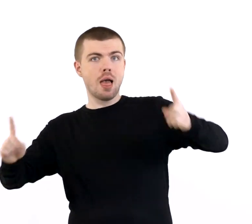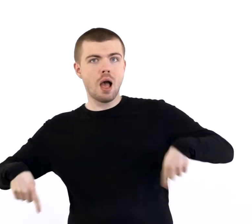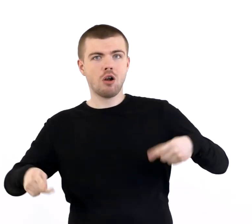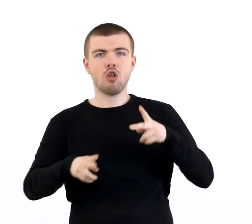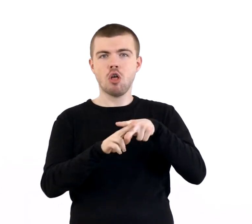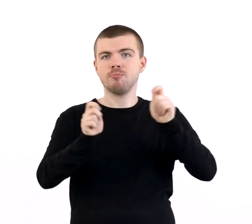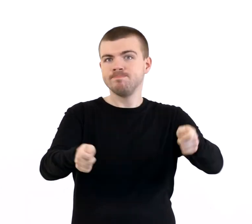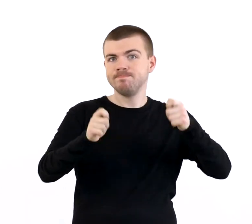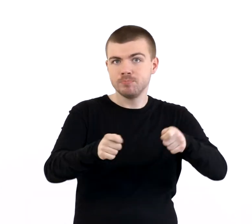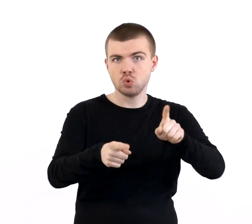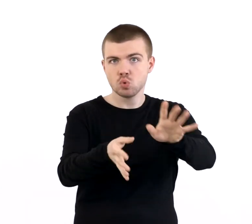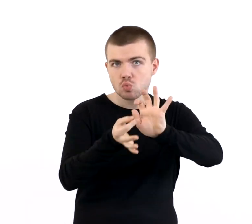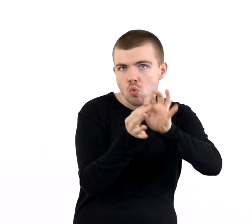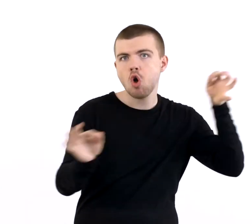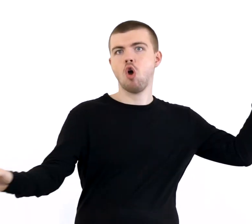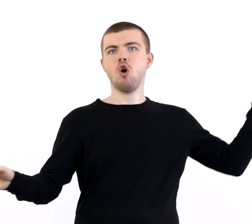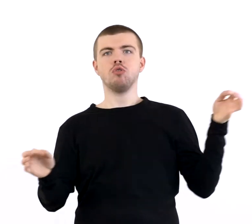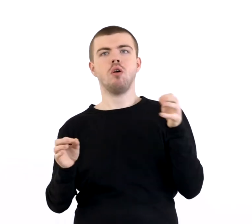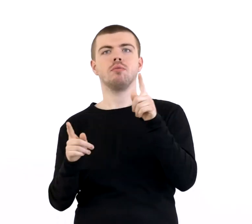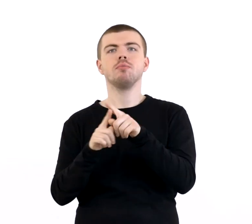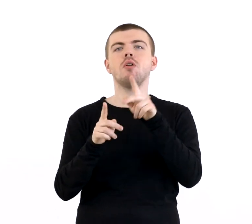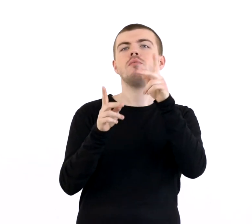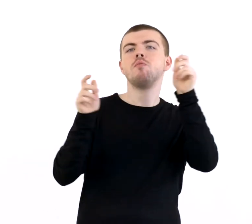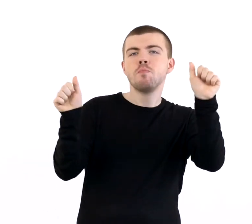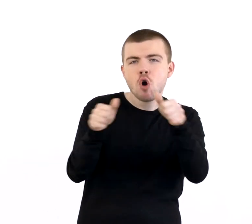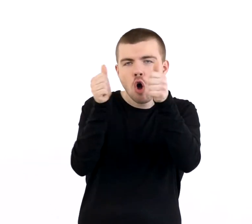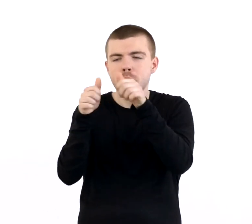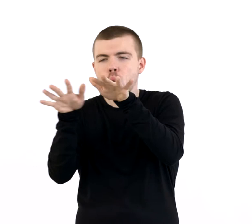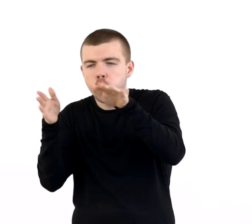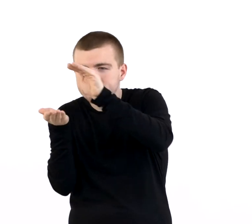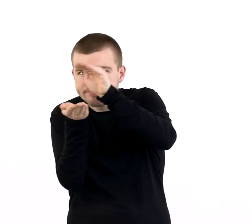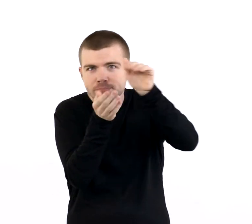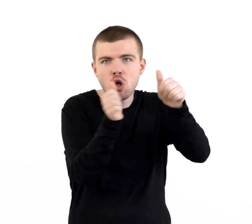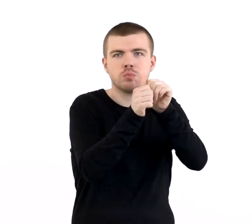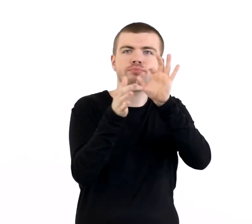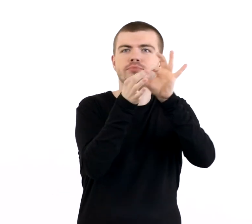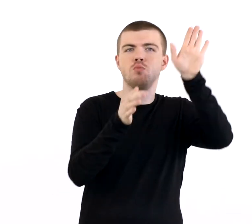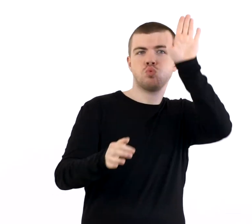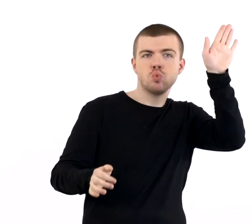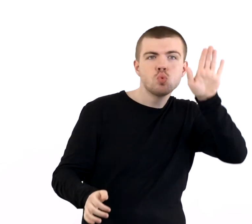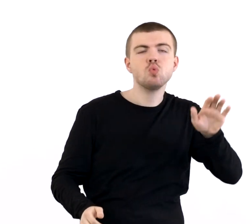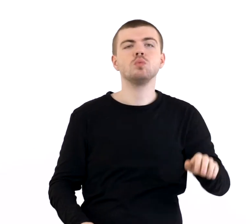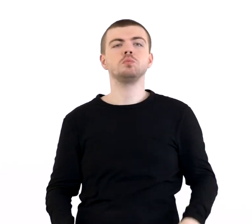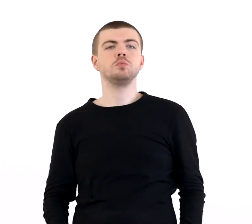cztery złocone rydwany, liczne posągi bogów.